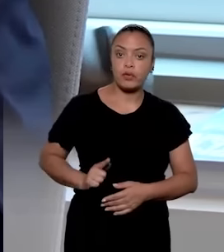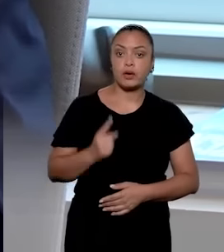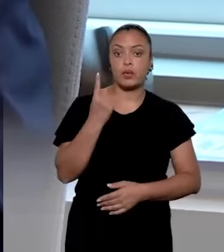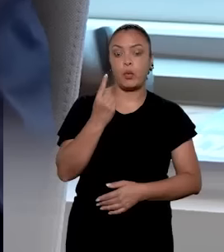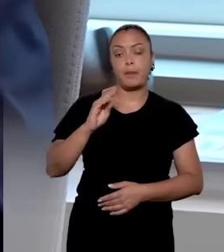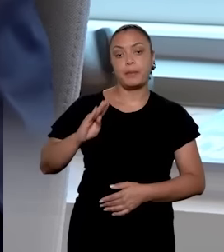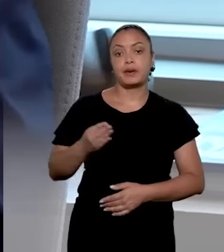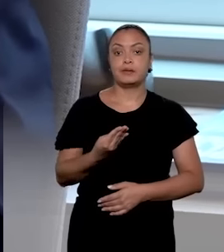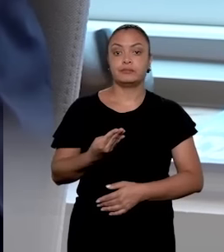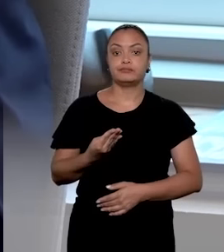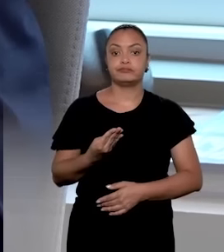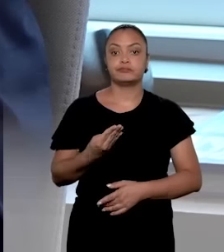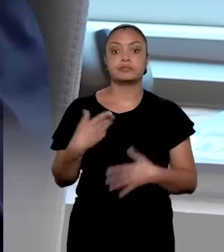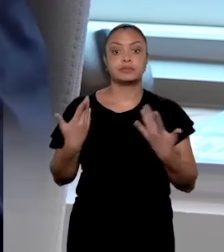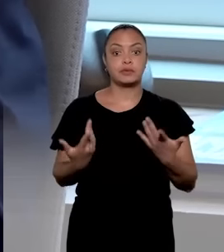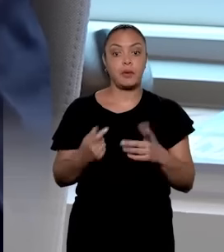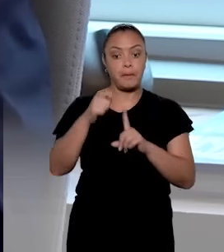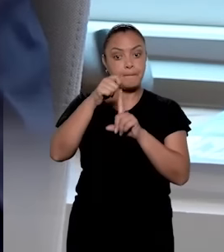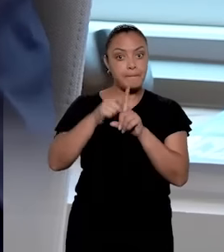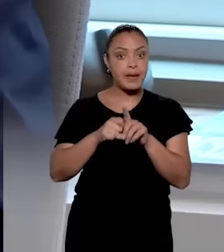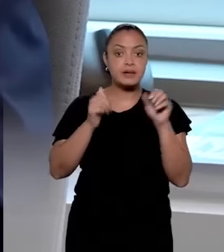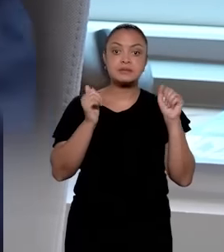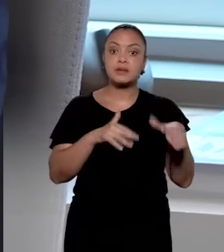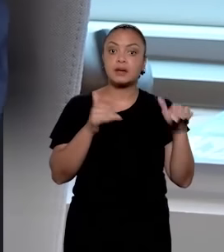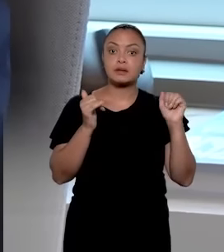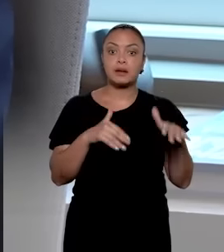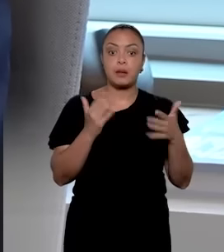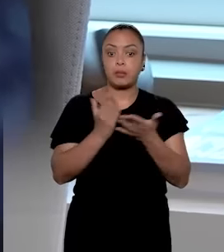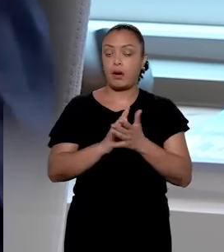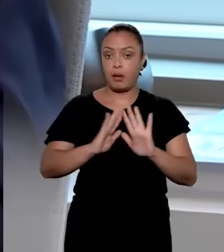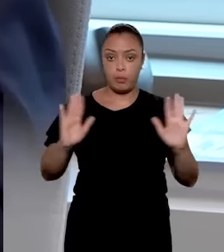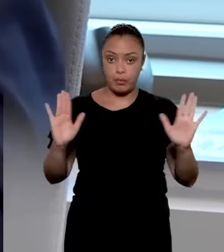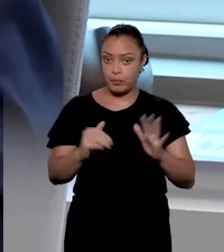acabou o dinheiro em setembro, agora em setembro que passou, então, não tem recurso para o Seguro